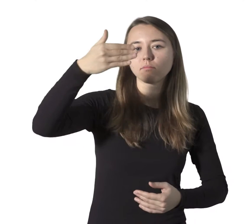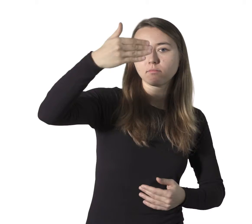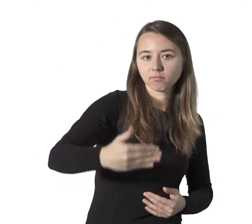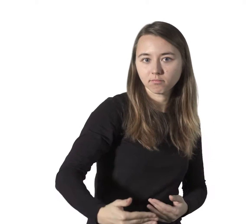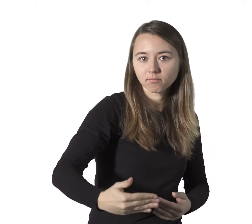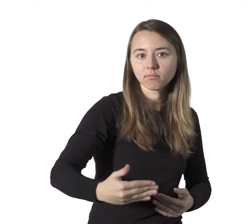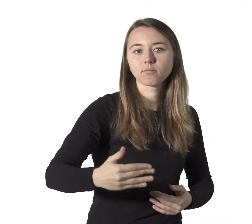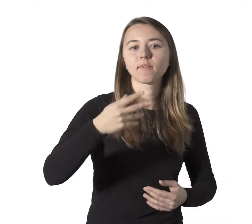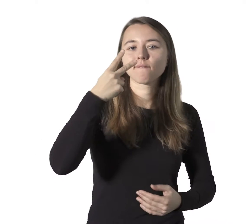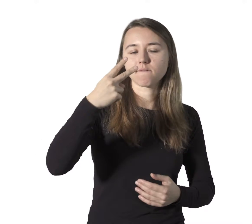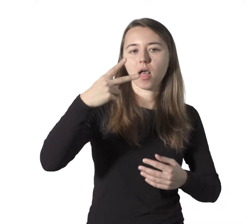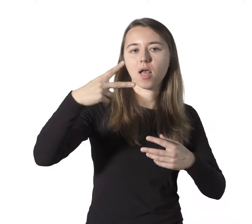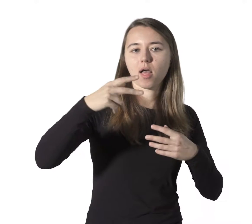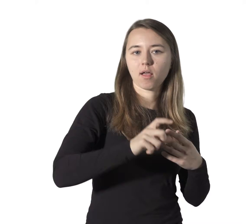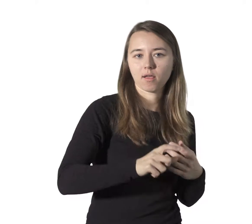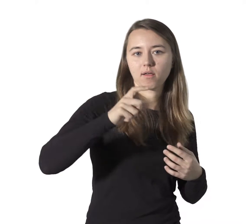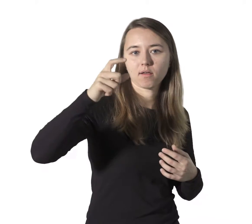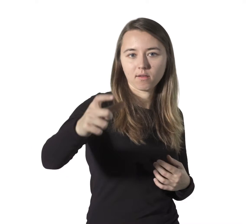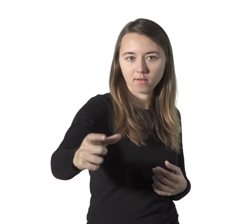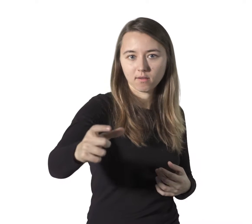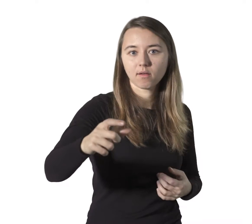czyli pionowa ścianka dzieląca łódź na dwie części funkcjonalne: